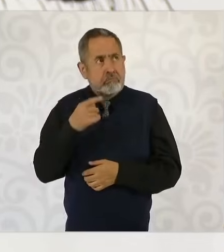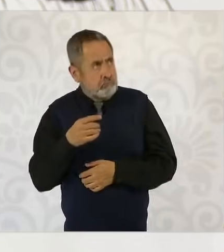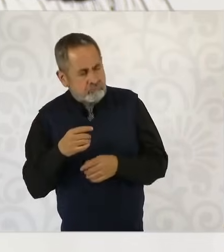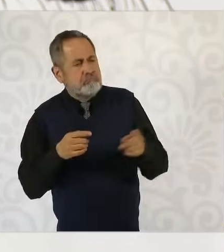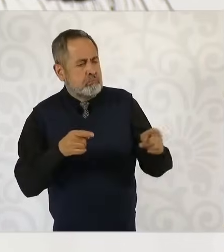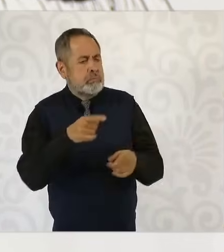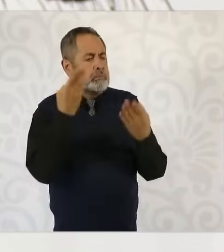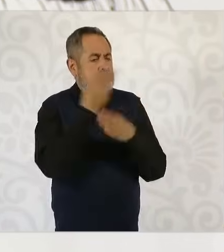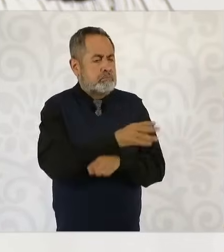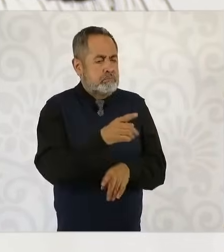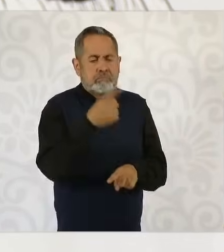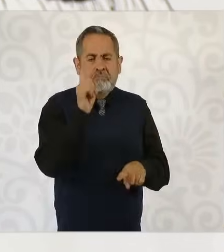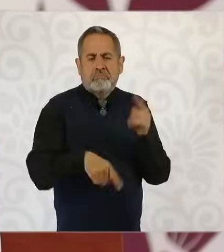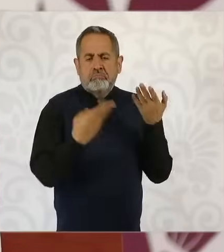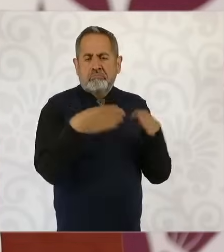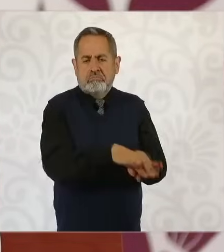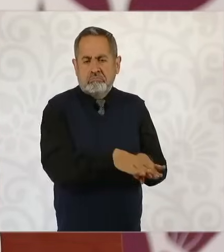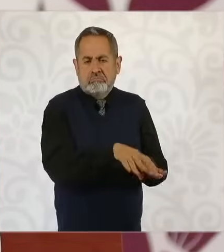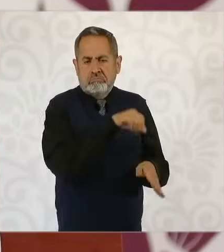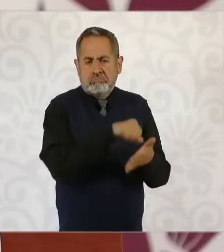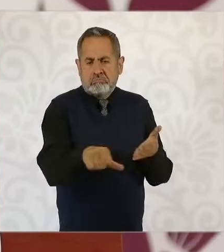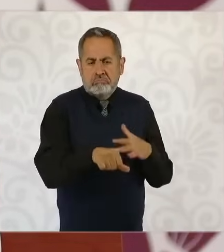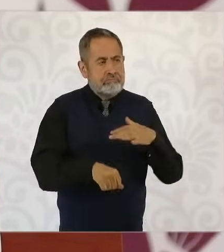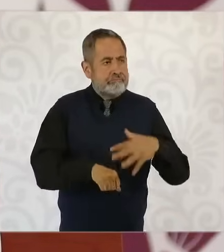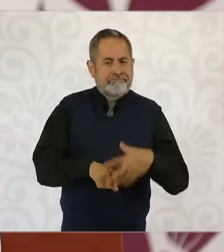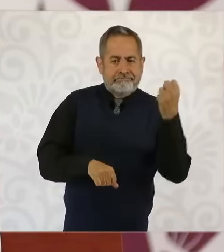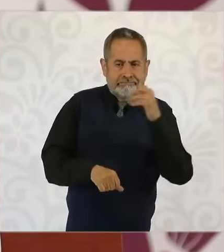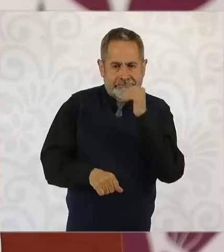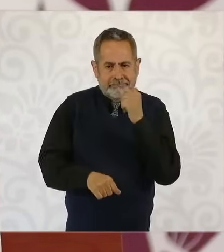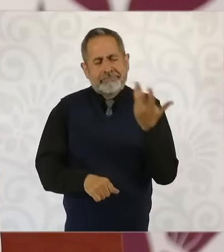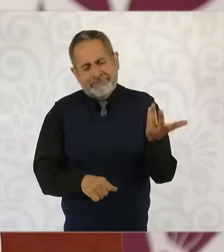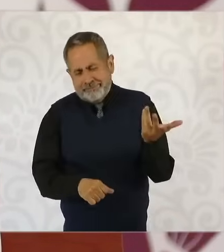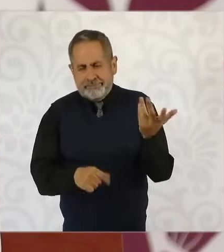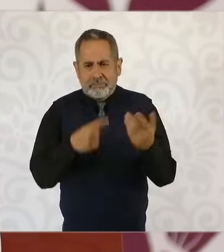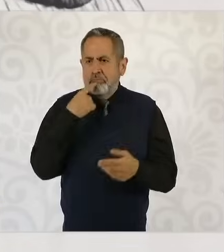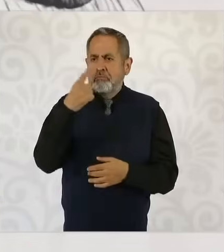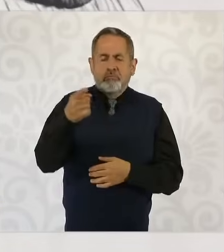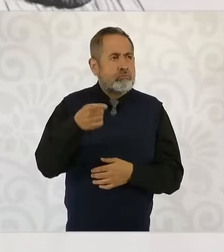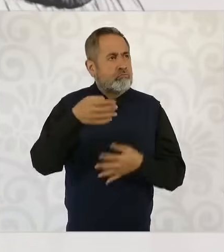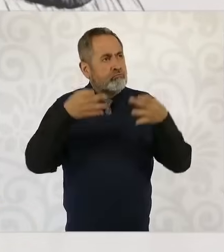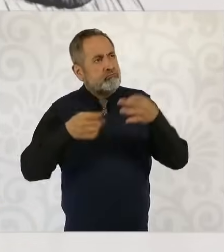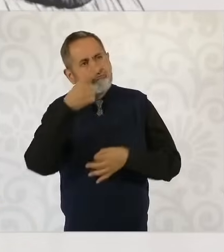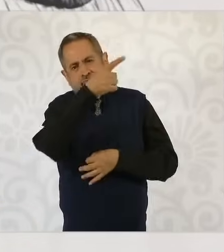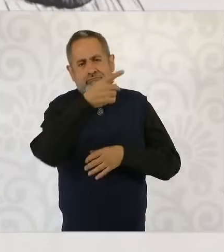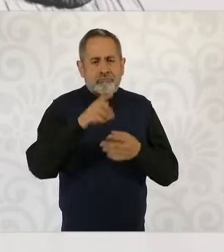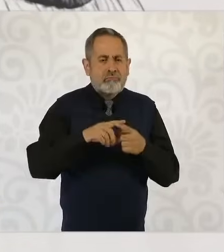poder sancionar e incluso poder presentar ante el Departamento de Justicia o la Fiscalía General de